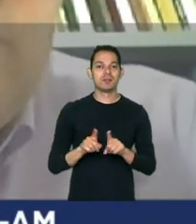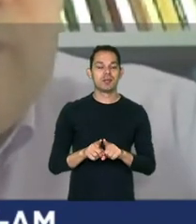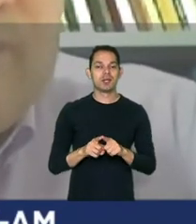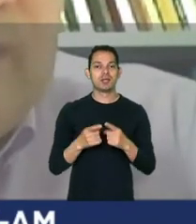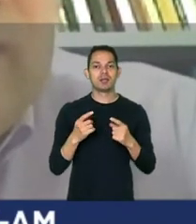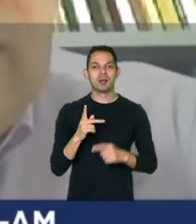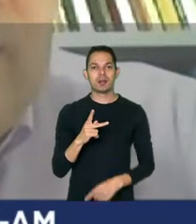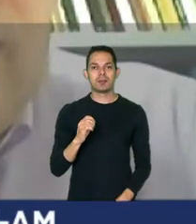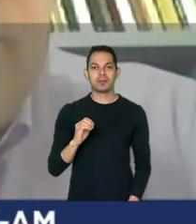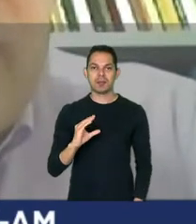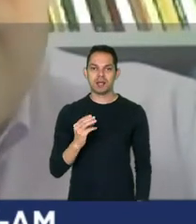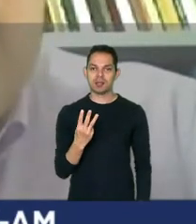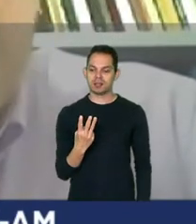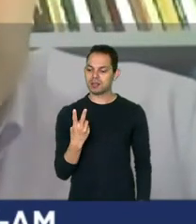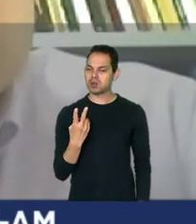20%. ESPREITIO ESSE REAJUSTE, MAS TAMBÉM ME MANIFESTO